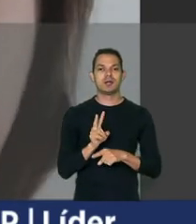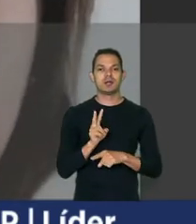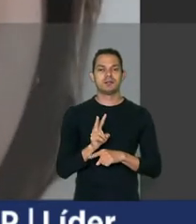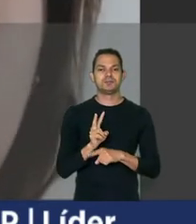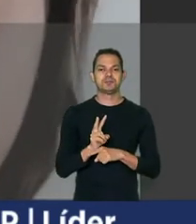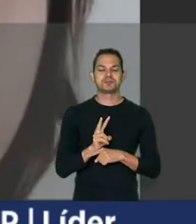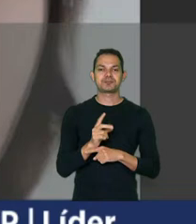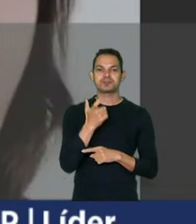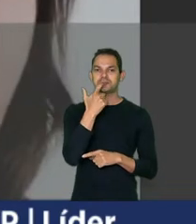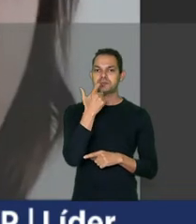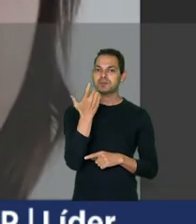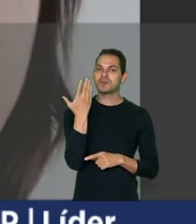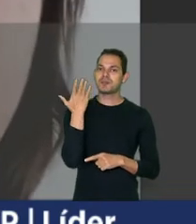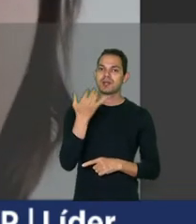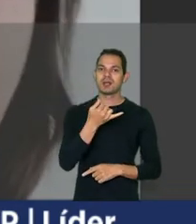AMBIENTAL NO PAÍS. HÁ POUCOS